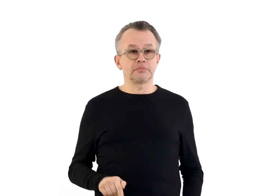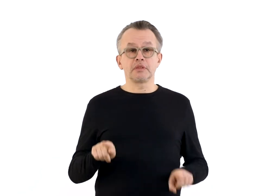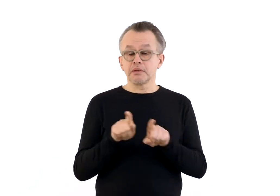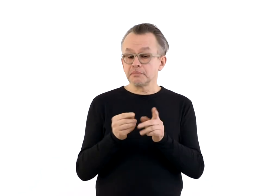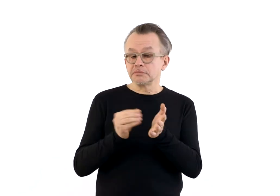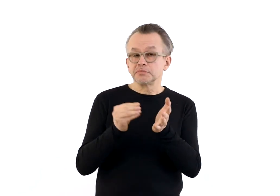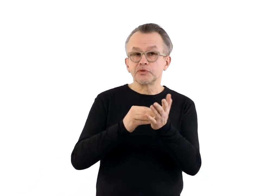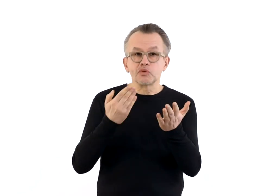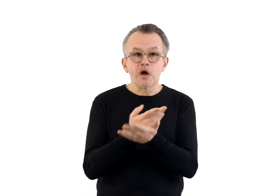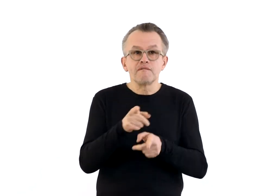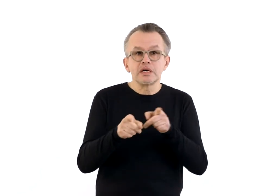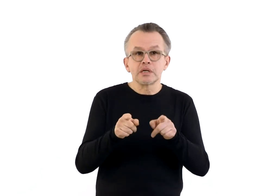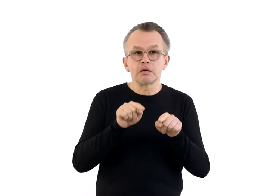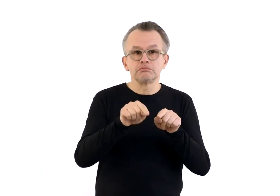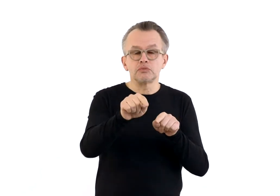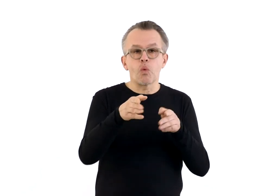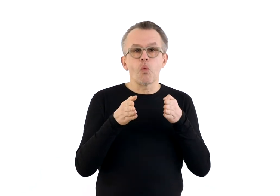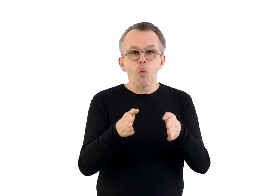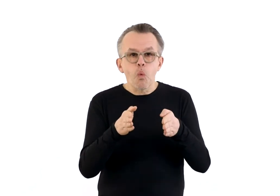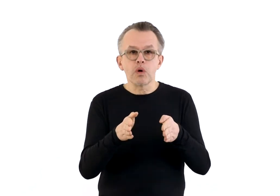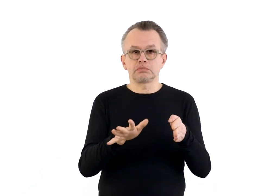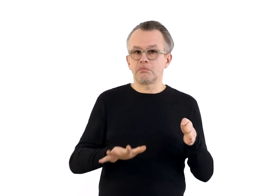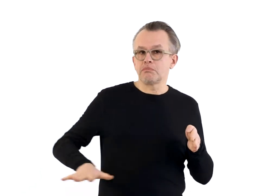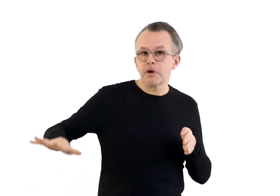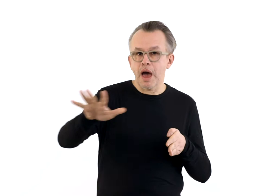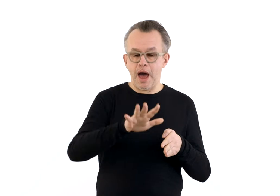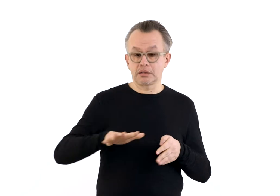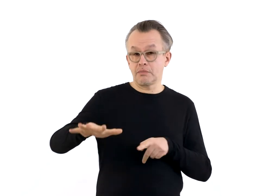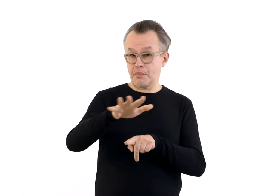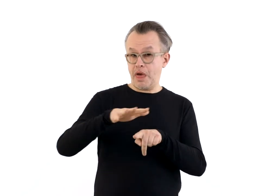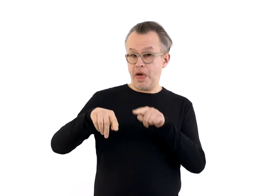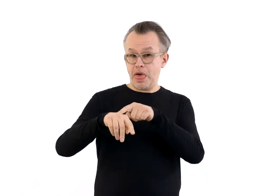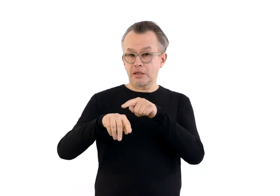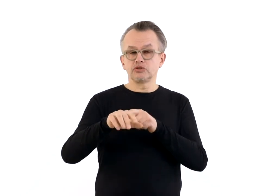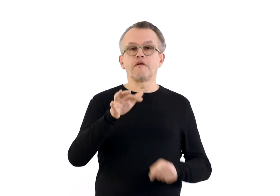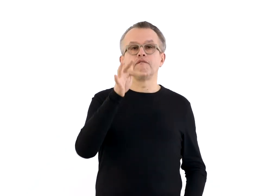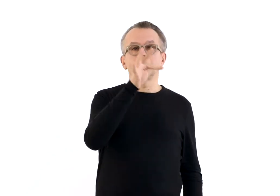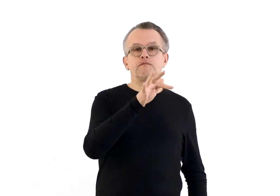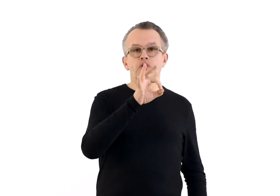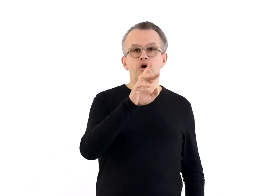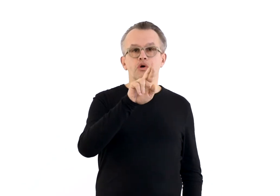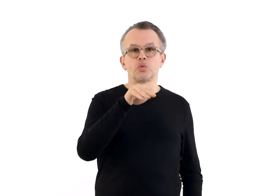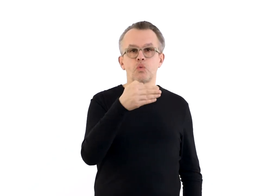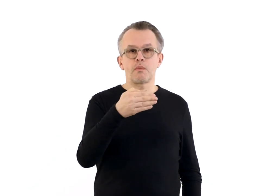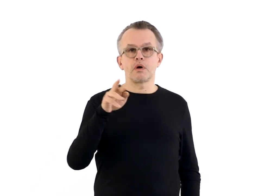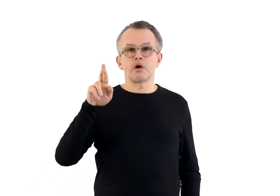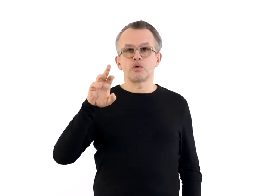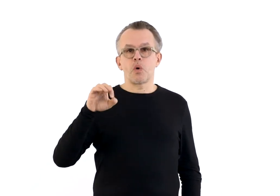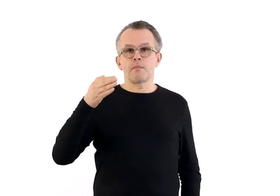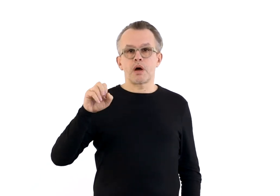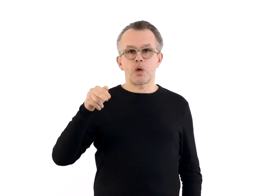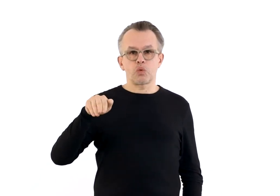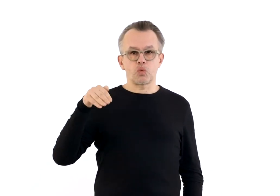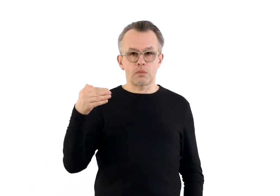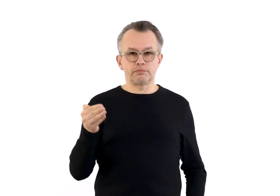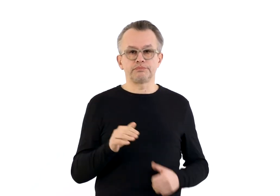oraz wytyczenie ulic i placów (Forum Romanum).